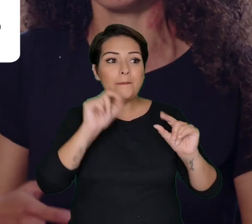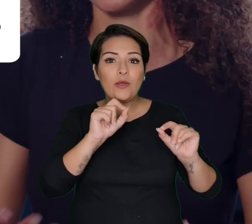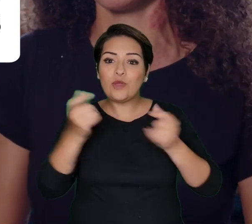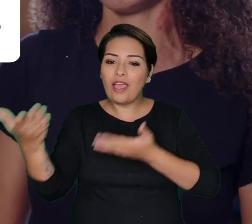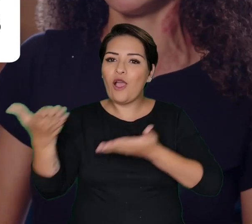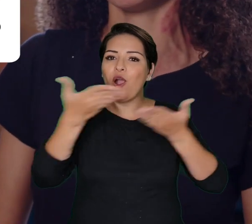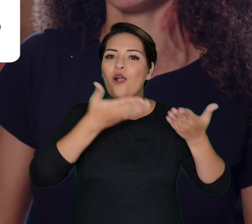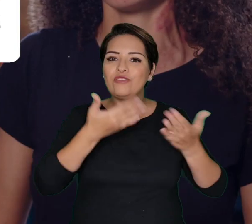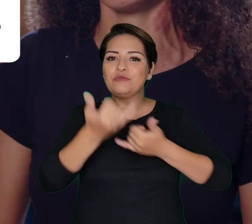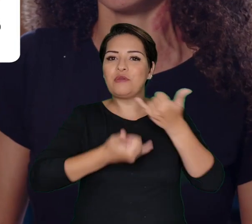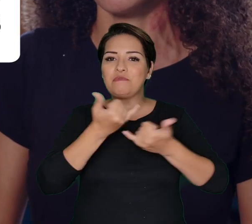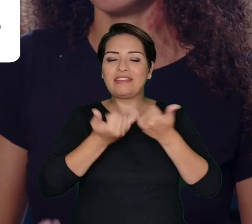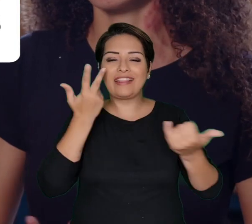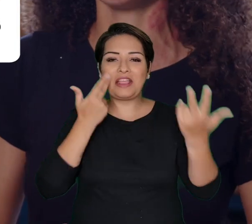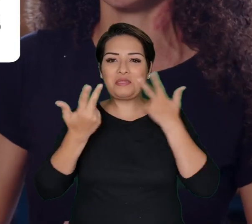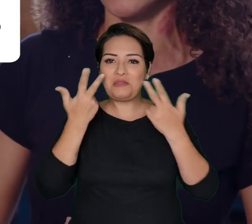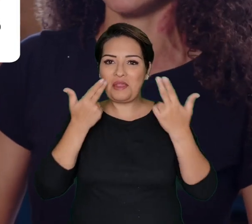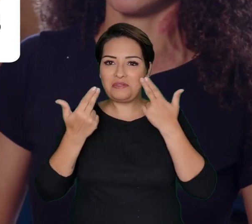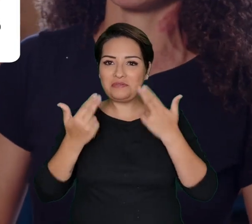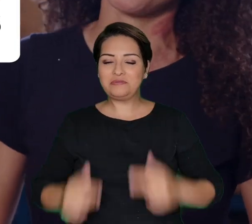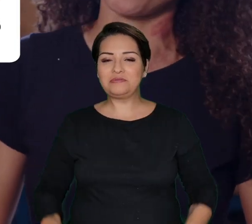É praticamente um convite à brincadeira natural.